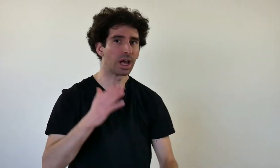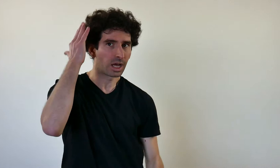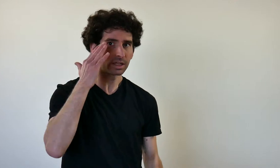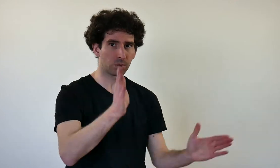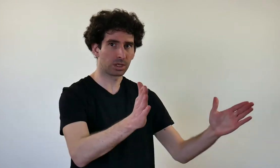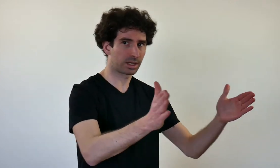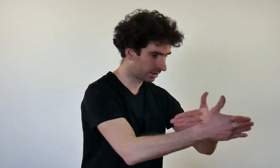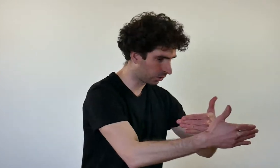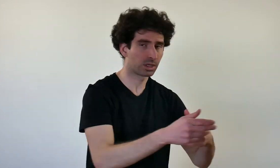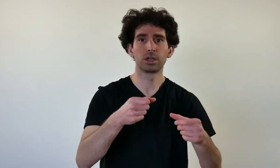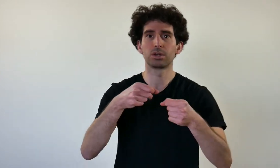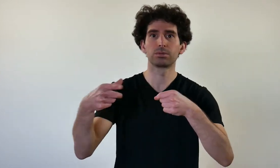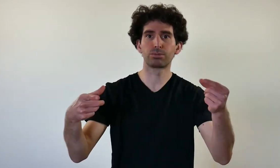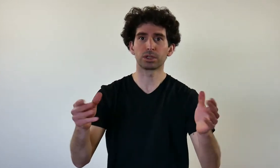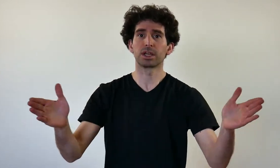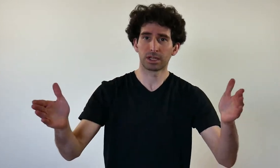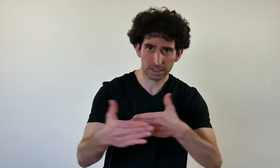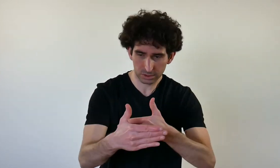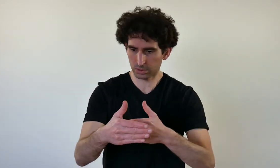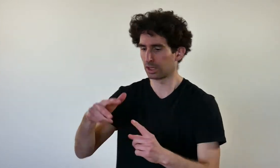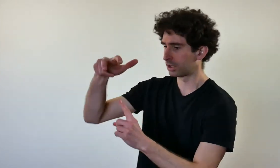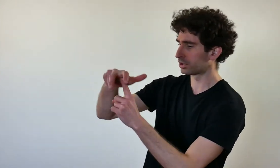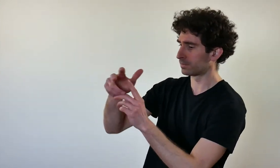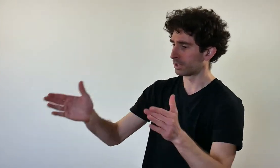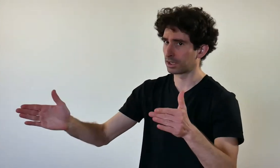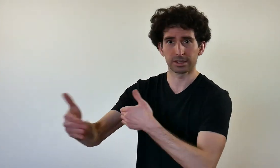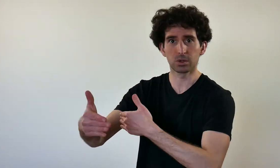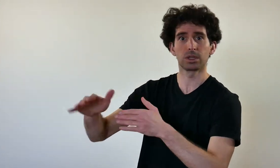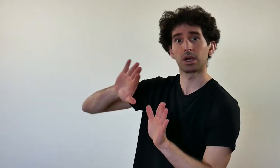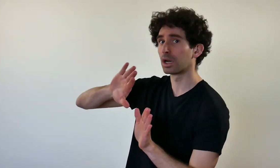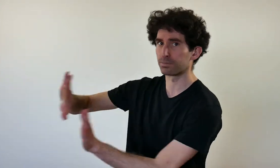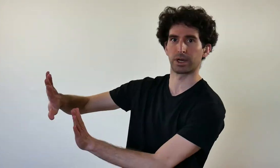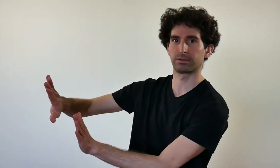Les animaux sont dans une catégorie, les plantes dans une autre et les champignons sont dans une catégorie à part.